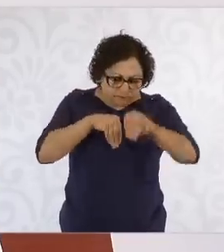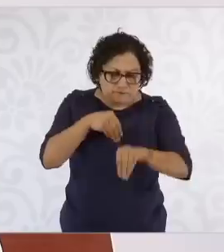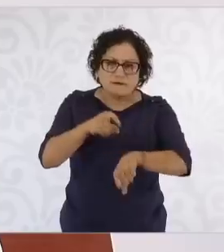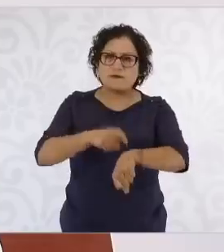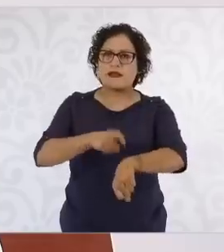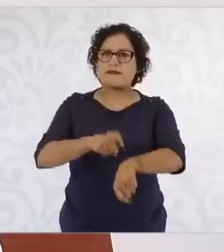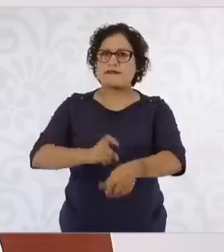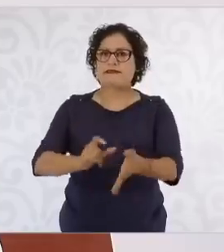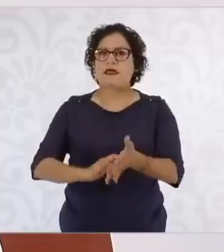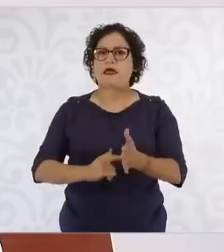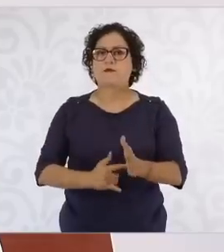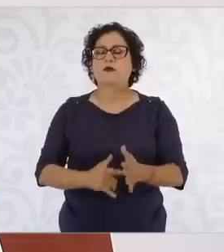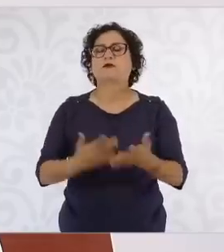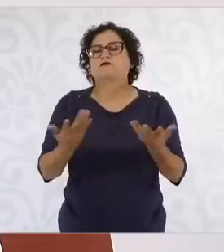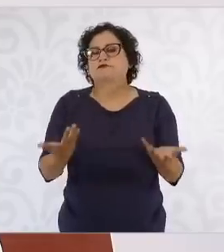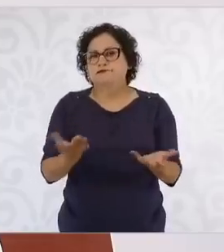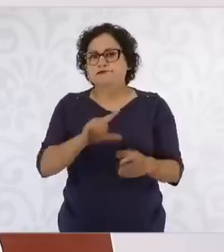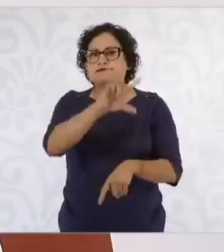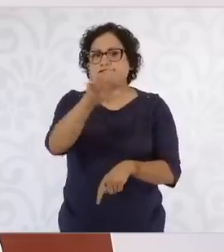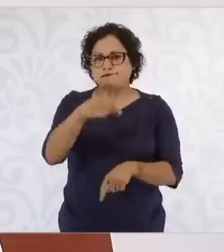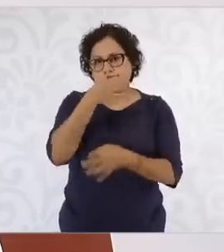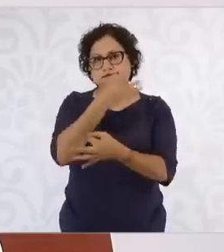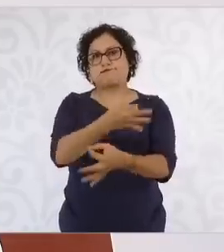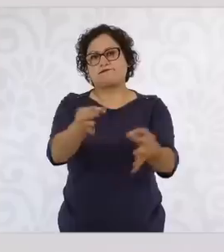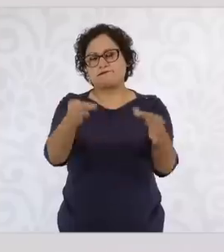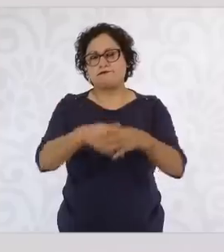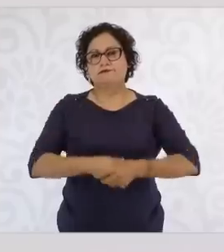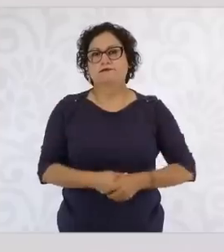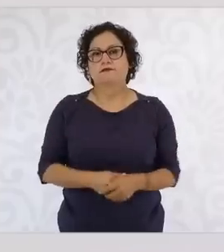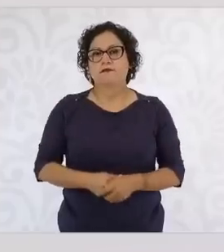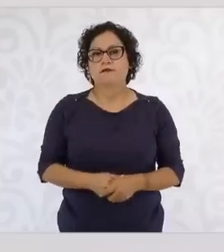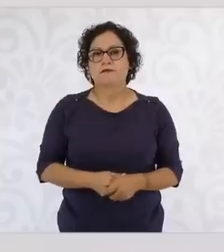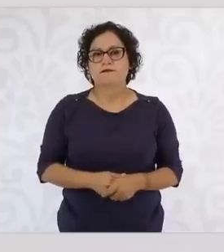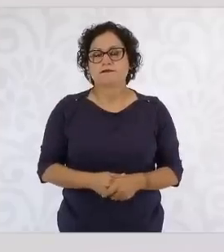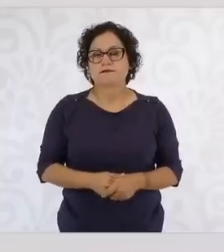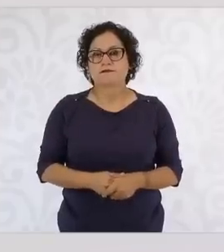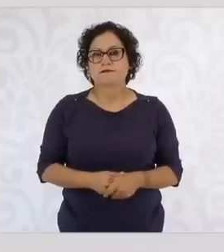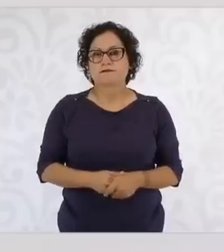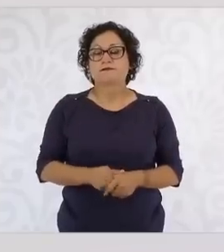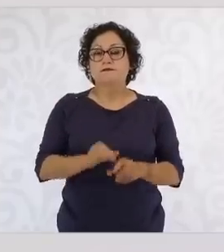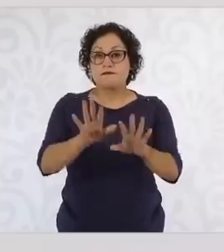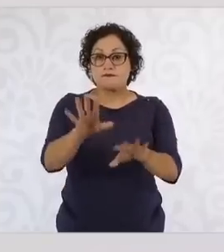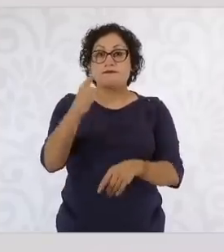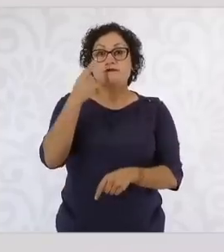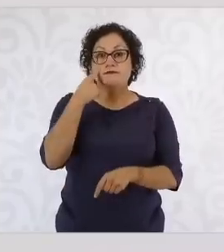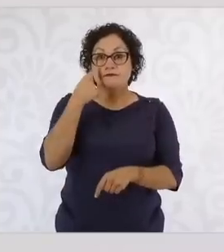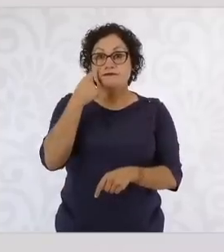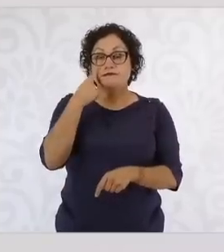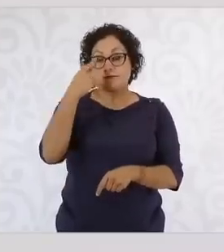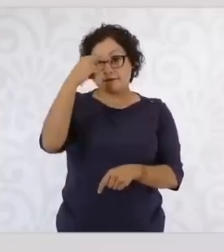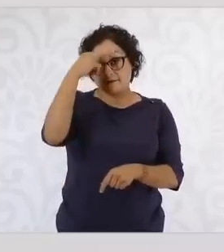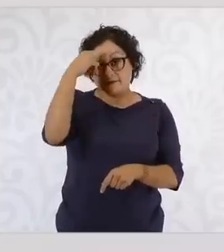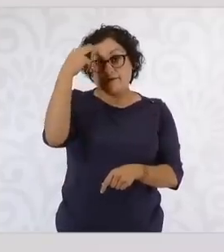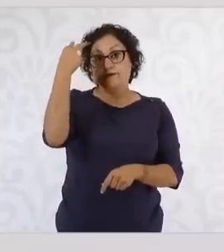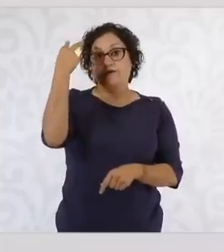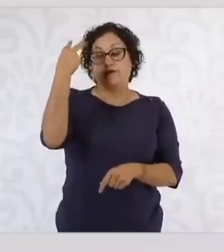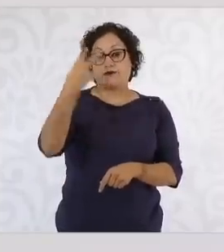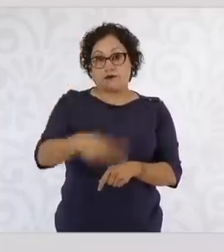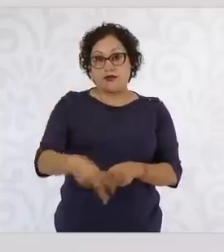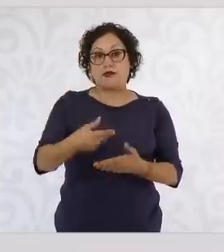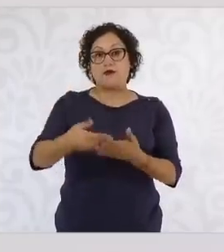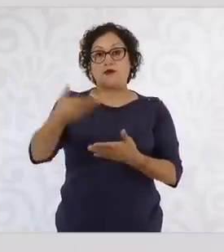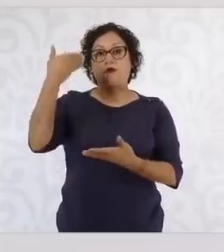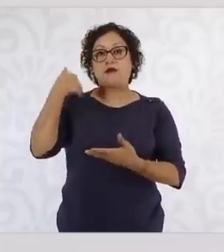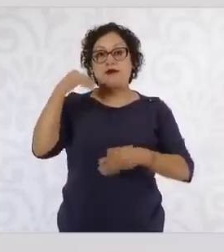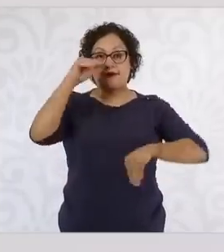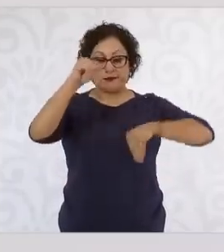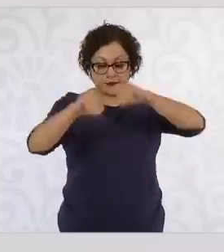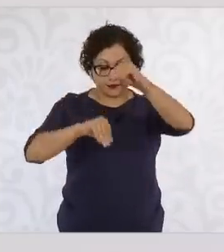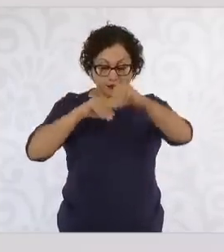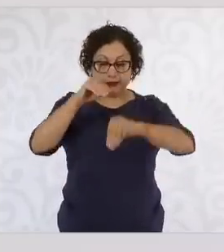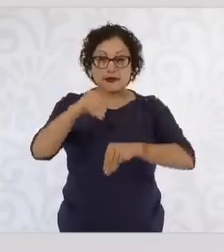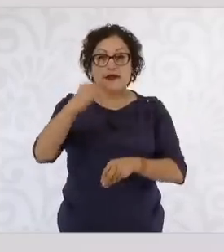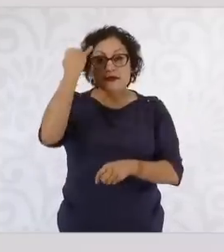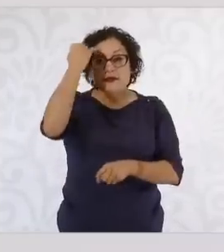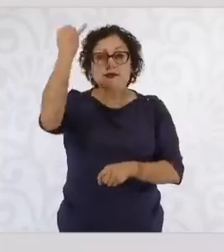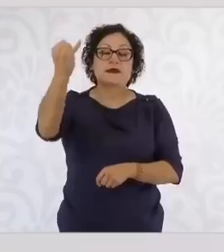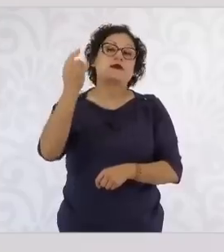México ha tenido un en diseñó una política para disminuir eh la migración en particularmente en